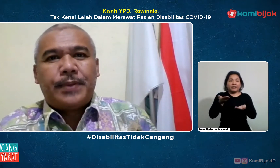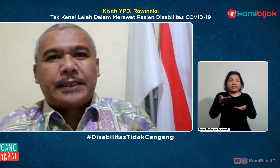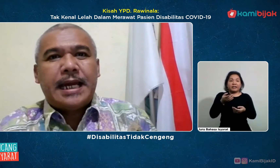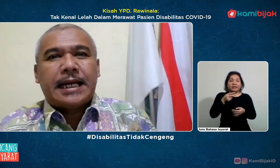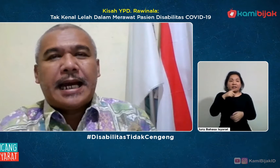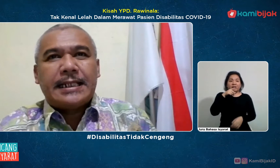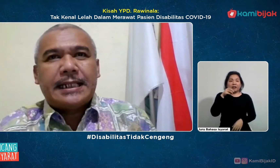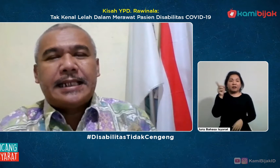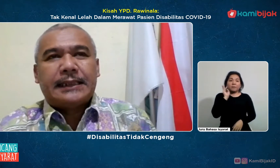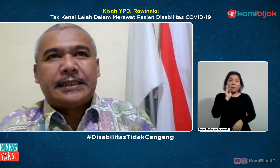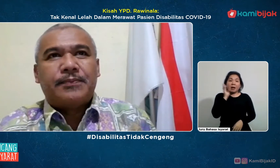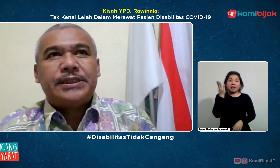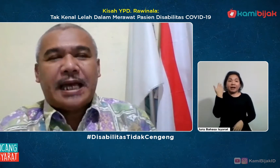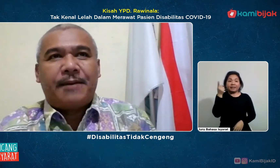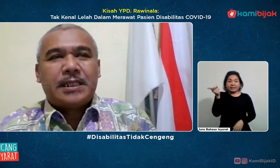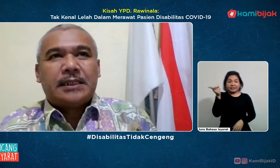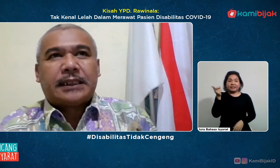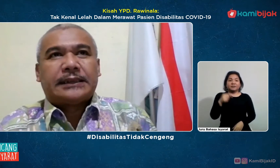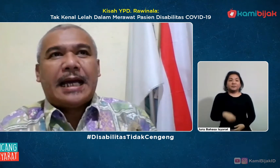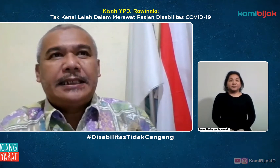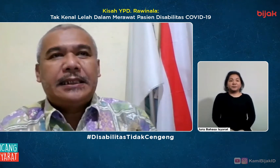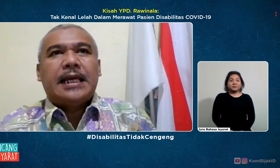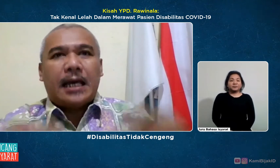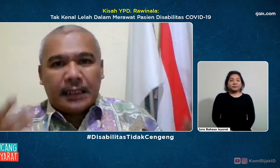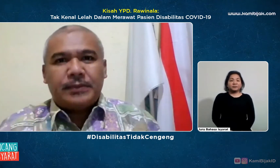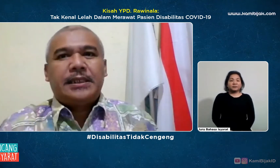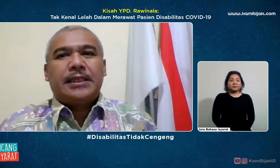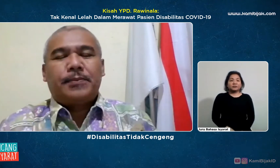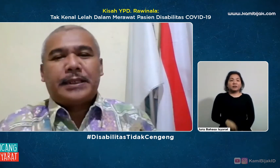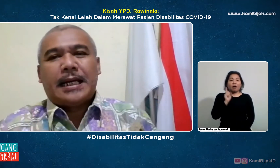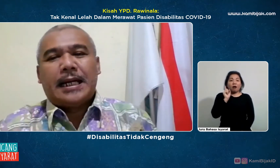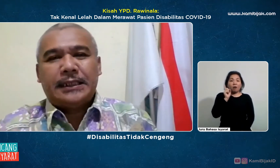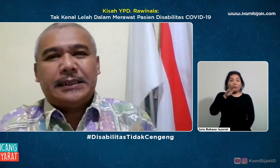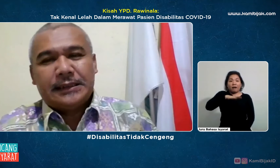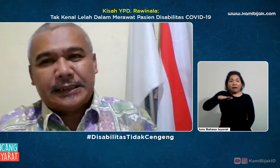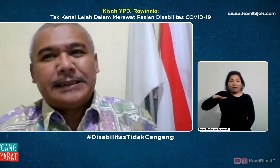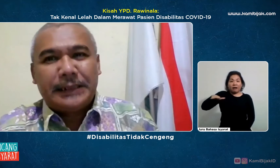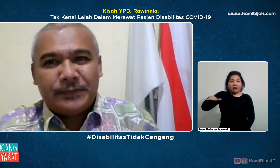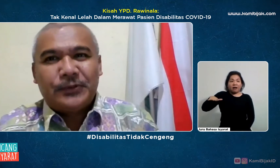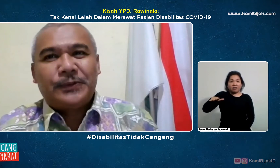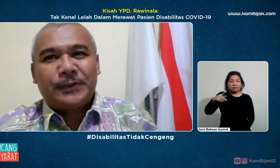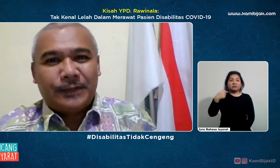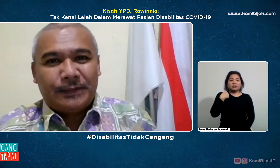bagi anak-anak yang tidak bisa tertangani ya, kami menangani sendiri